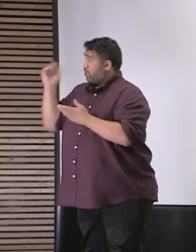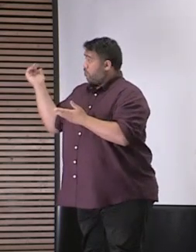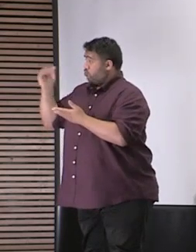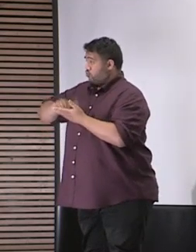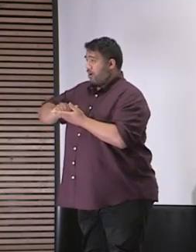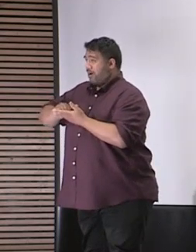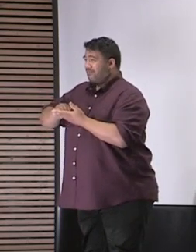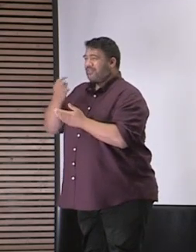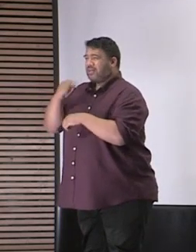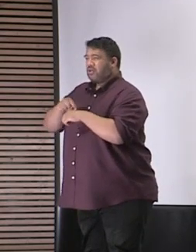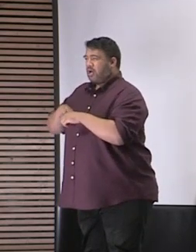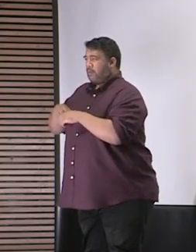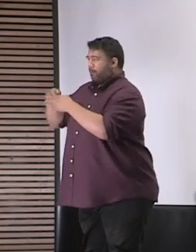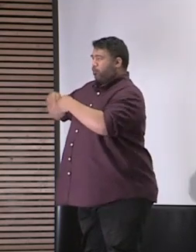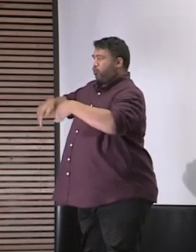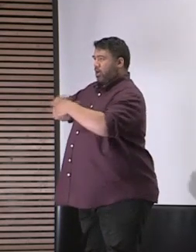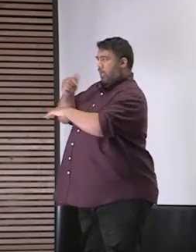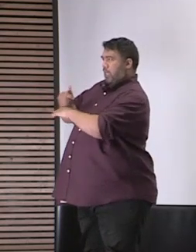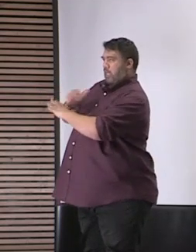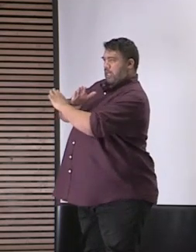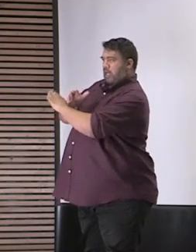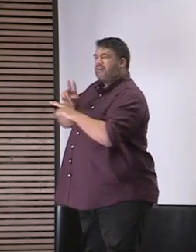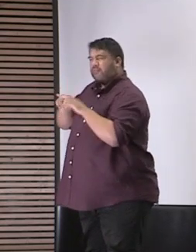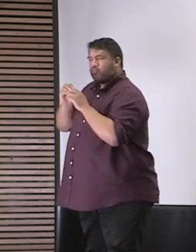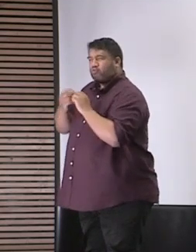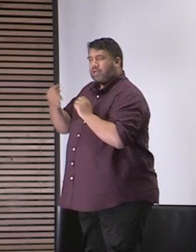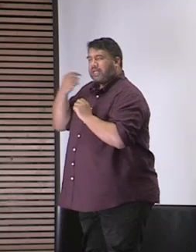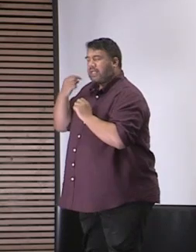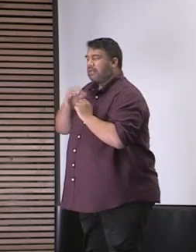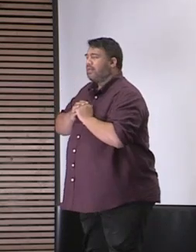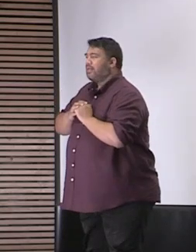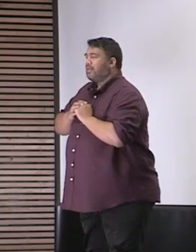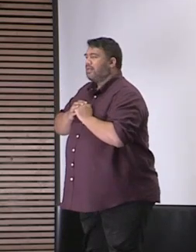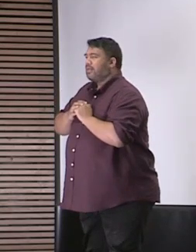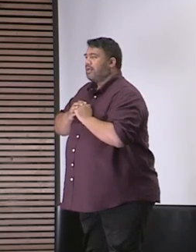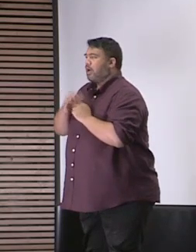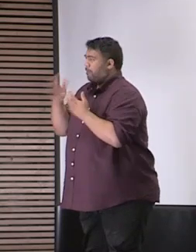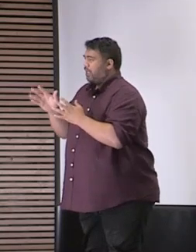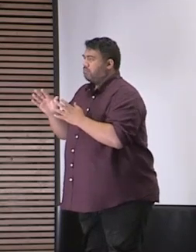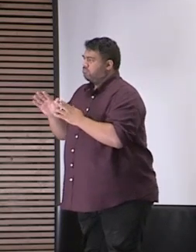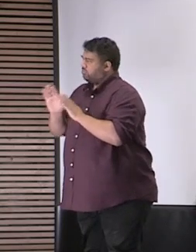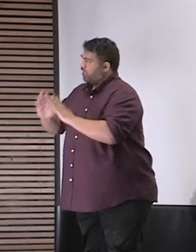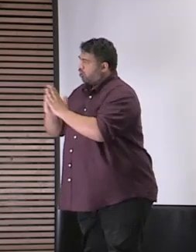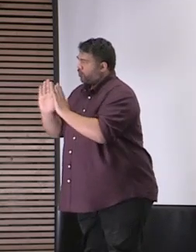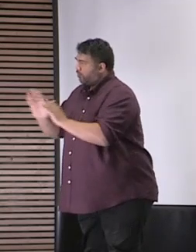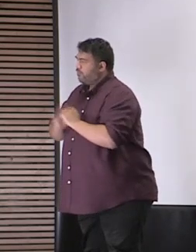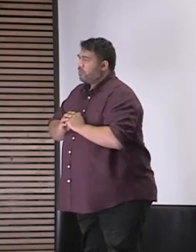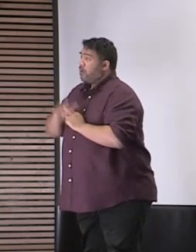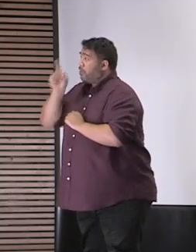deberían salir para acceder a los servicios esenciales, también, por supuesto, necesitan acceder a la atención médica, en cuyo caso el primer